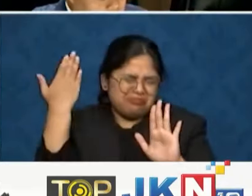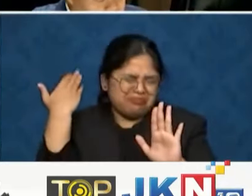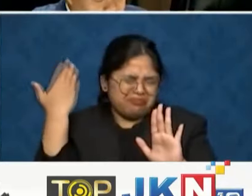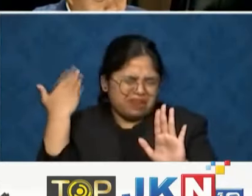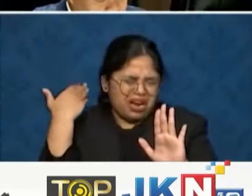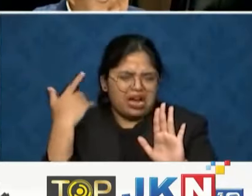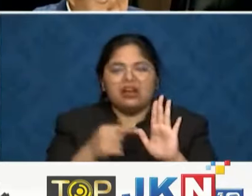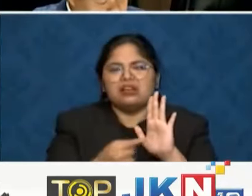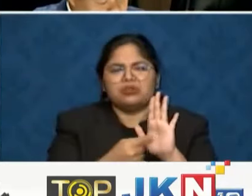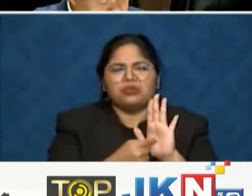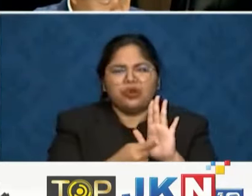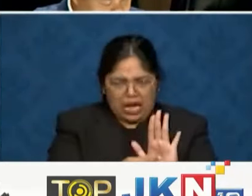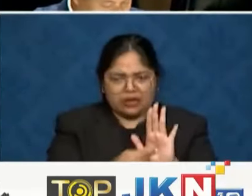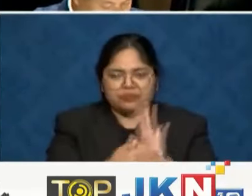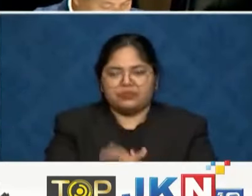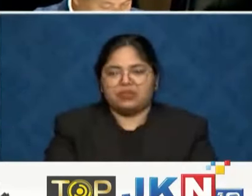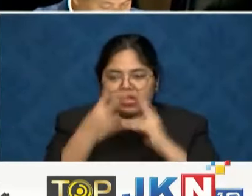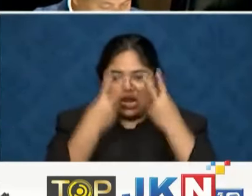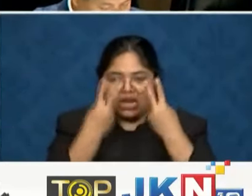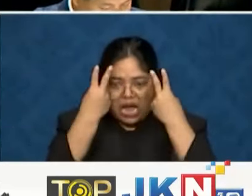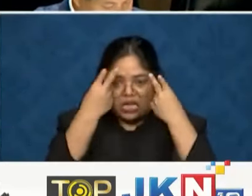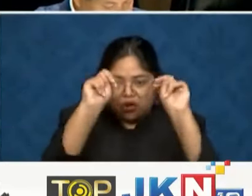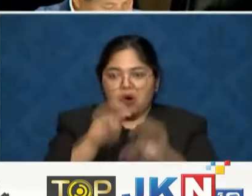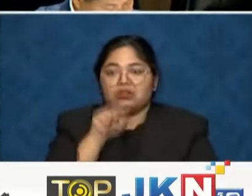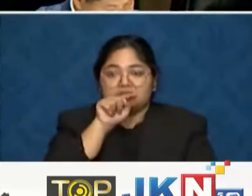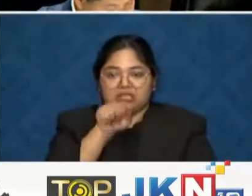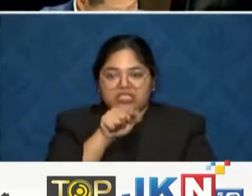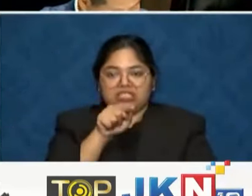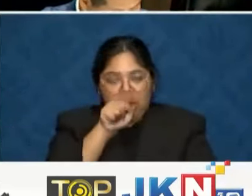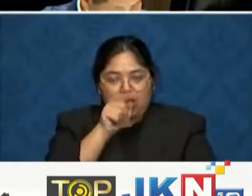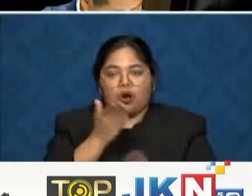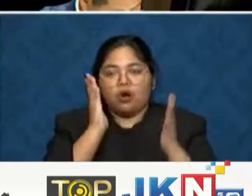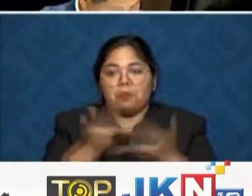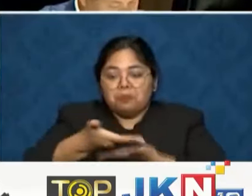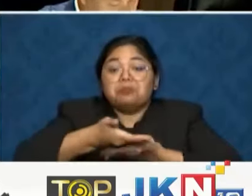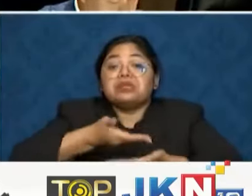การบริหารบ้านเมืองทำให้เกิดปัญหาอำนาจ ซ้อนอำนาจรัฐบาลนี้กลายเป็นรัฐบาลหุ่น